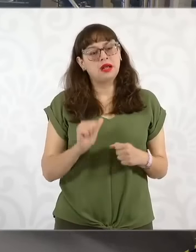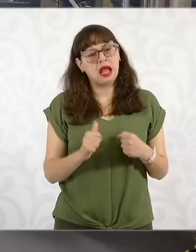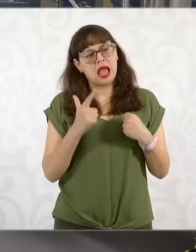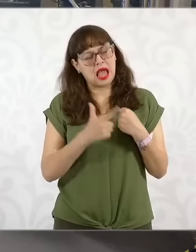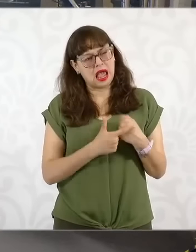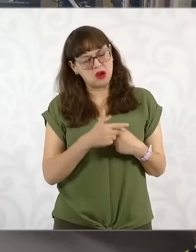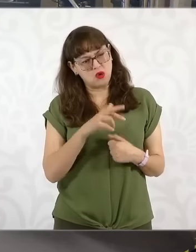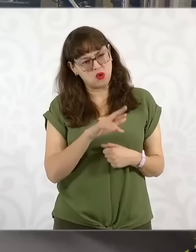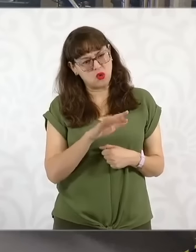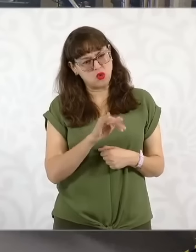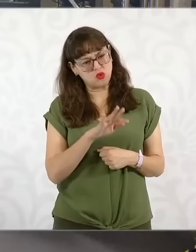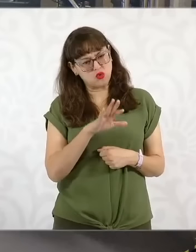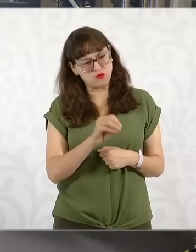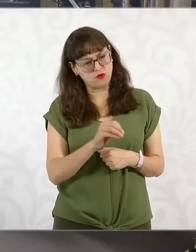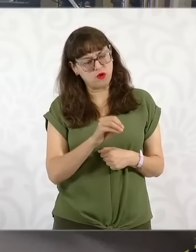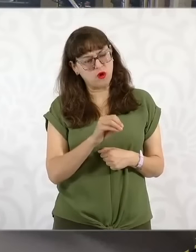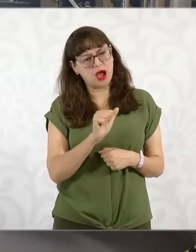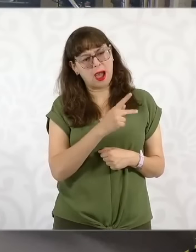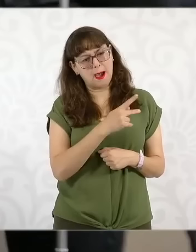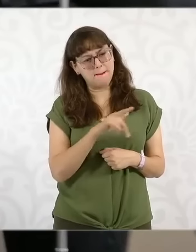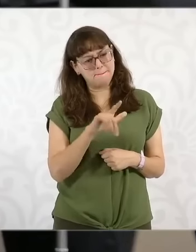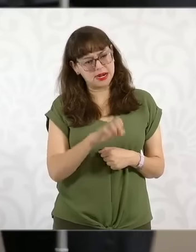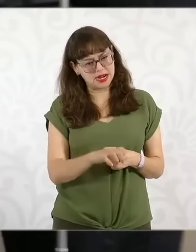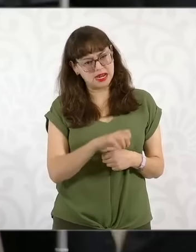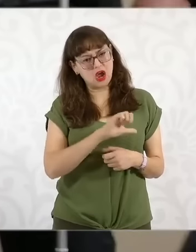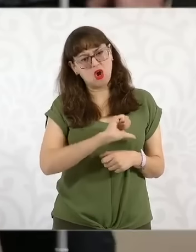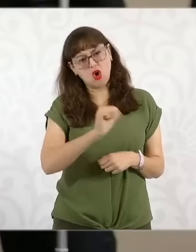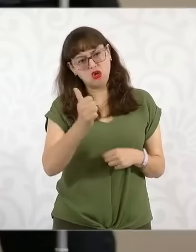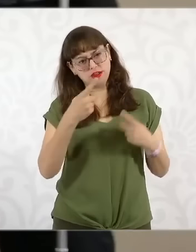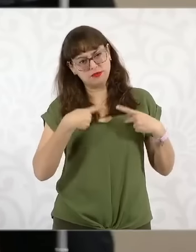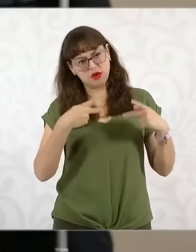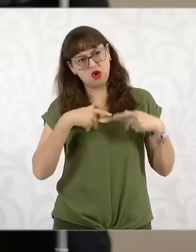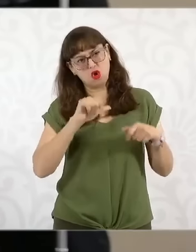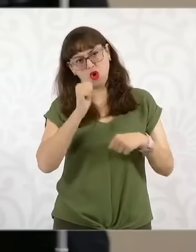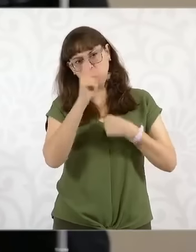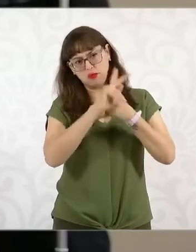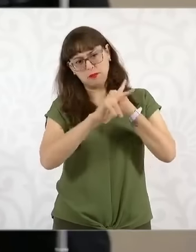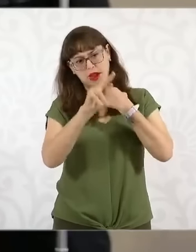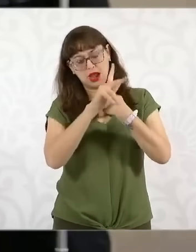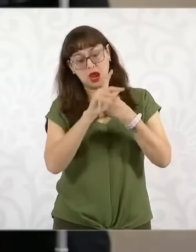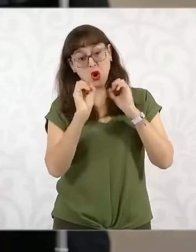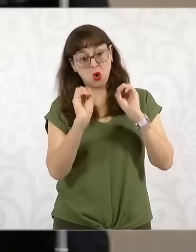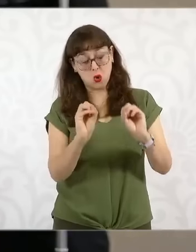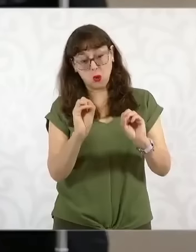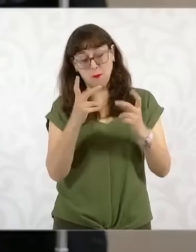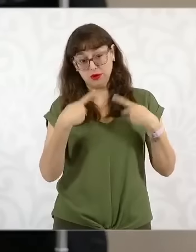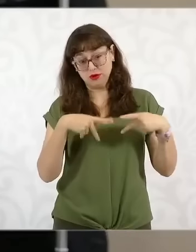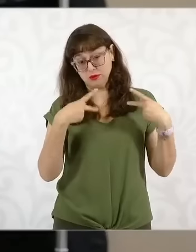y extranjeros que estarían colaborando para la construcción o mexicanos expertos porque tiene que